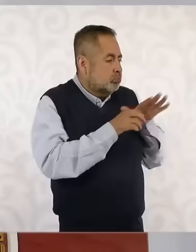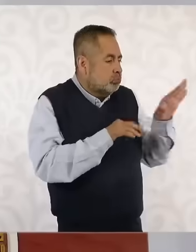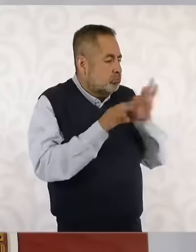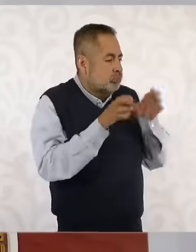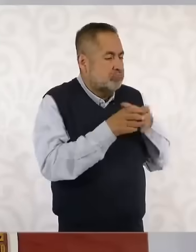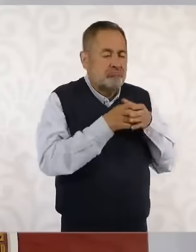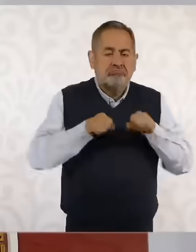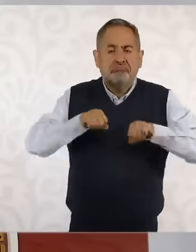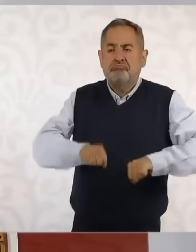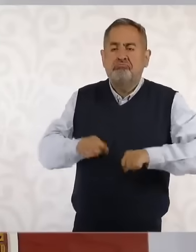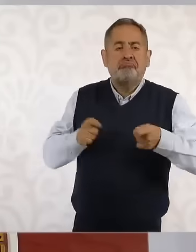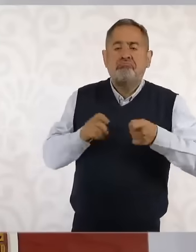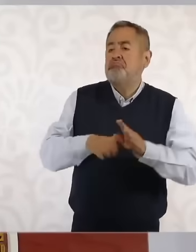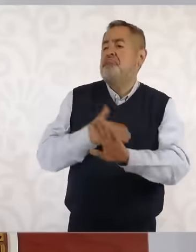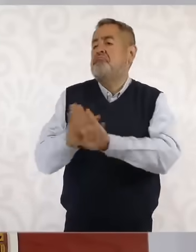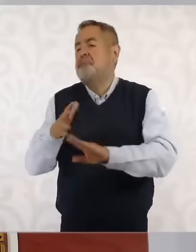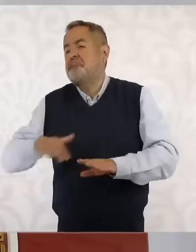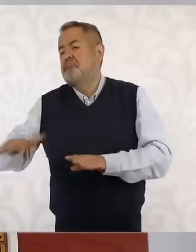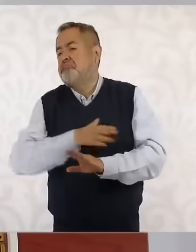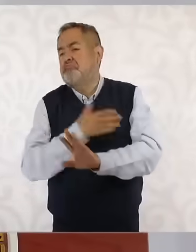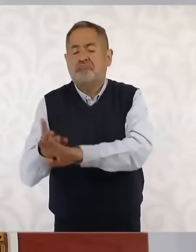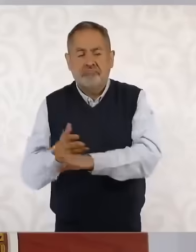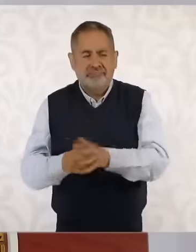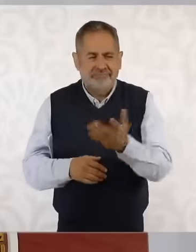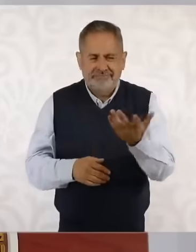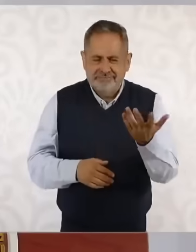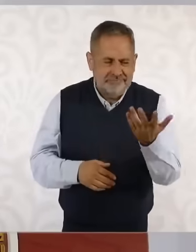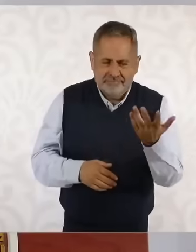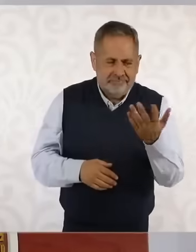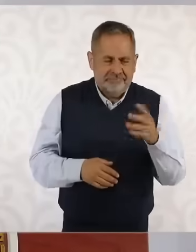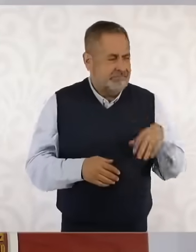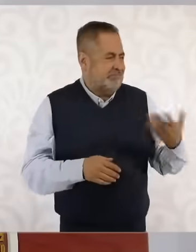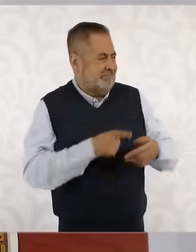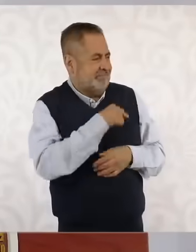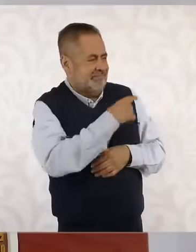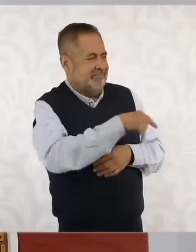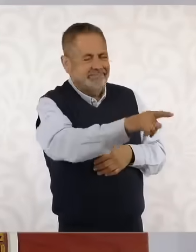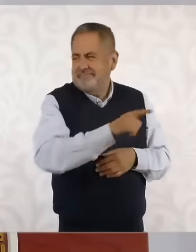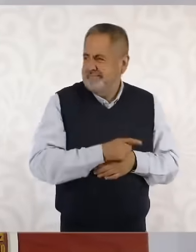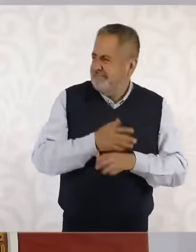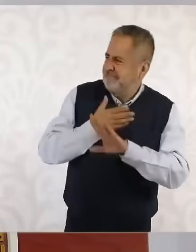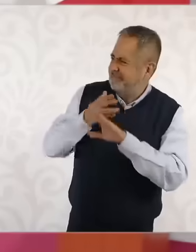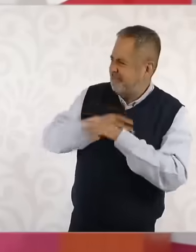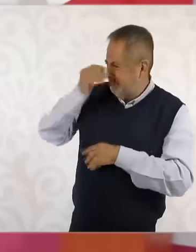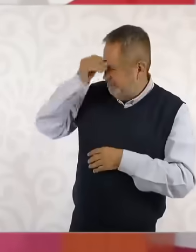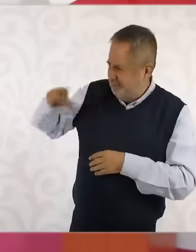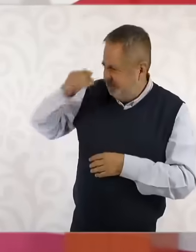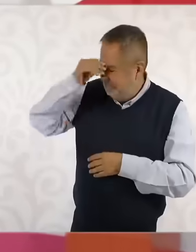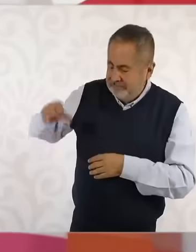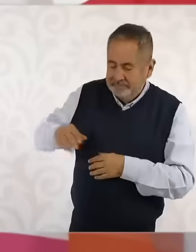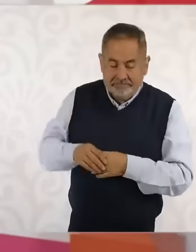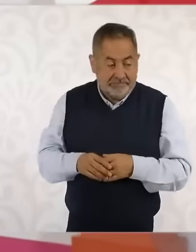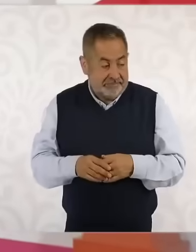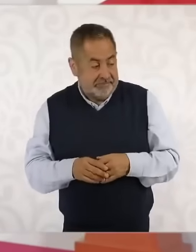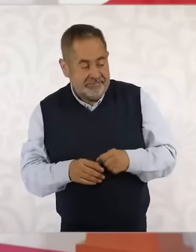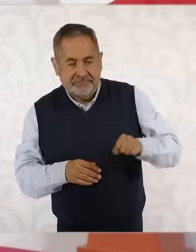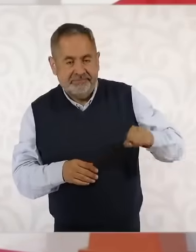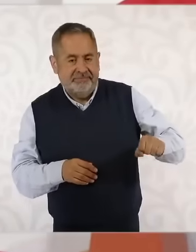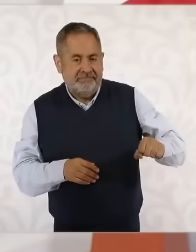que actúen contra el pueblo y Desde fuera pues si hay mucho interés en que no siga